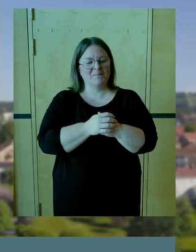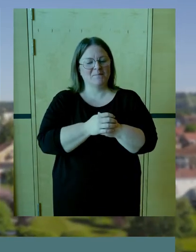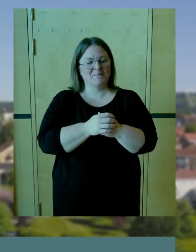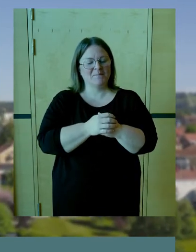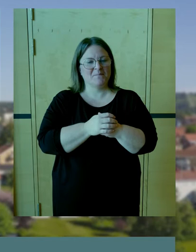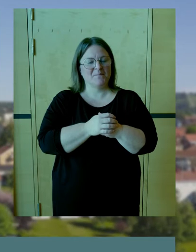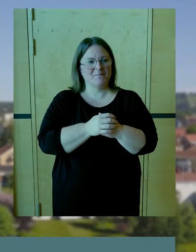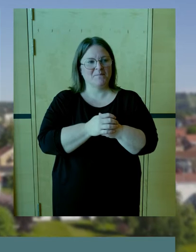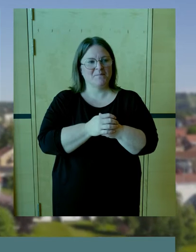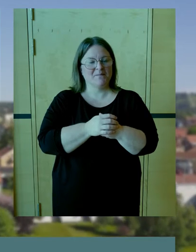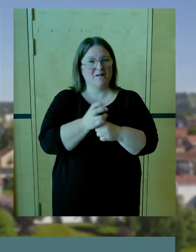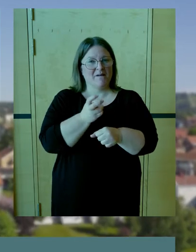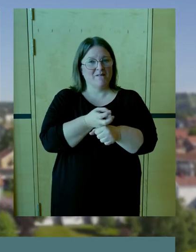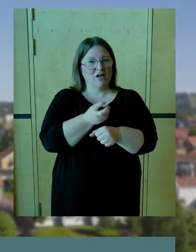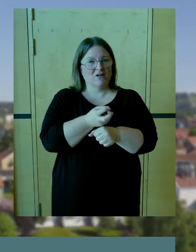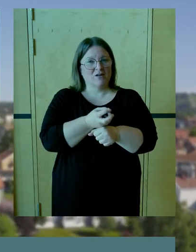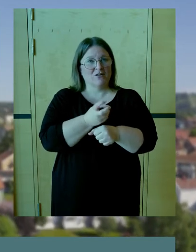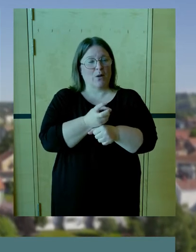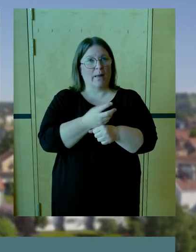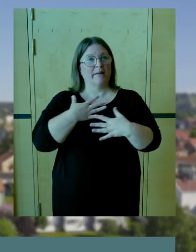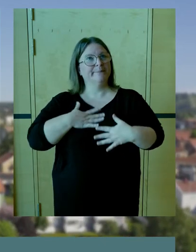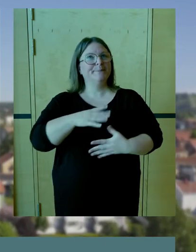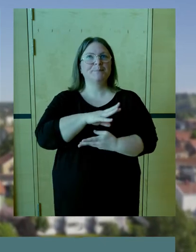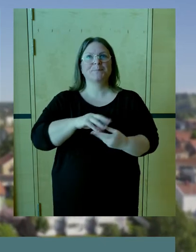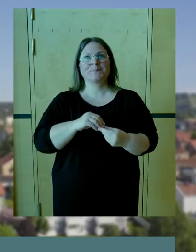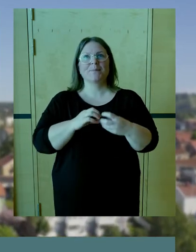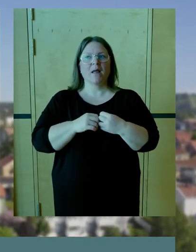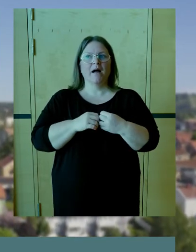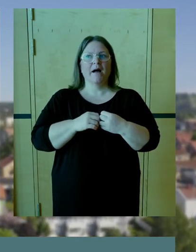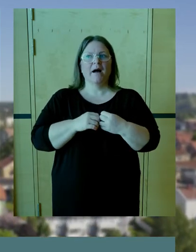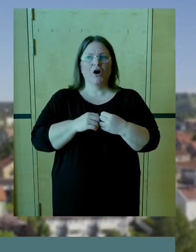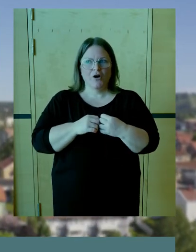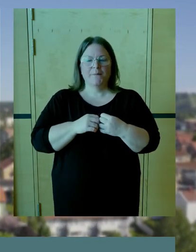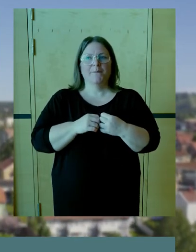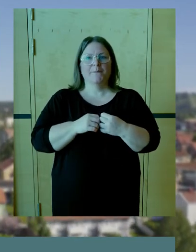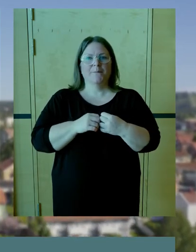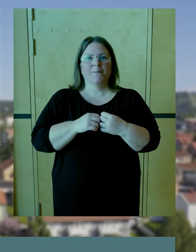Jag försöker samla ihop mig nu Det är ju Ecco Ja